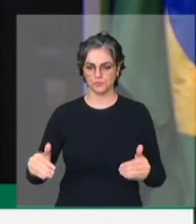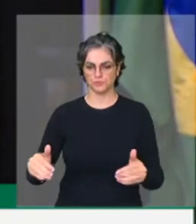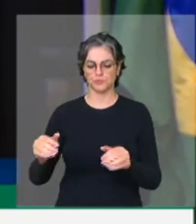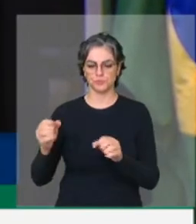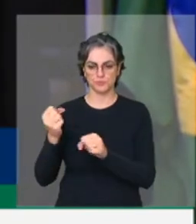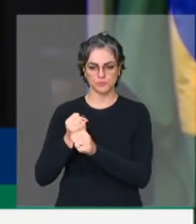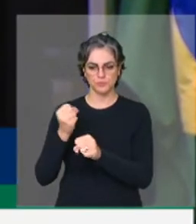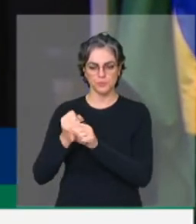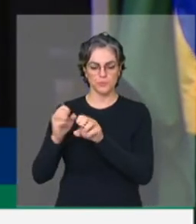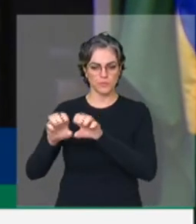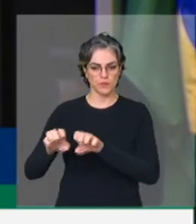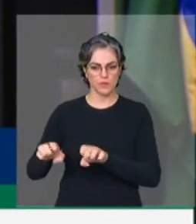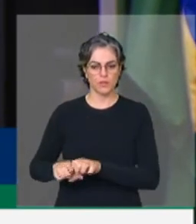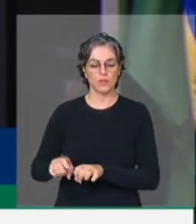QUE SUSPENDEU A RECUPERAÇÃO